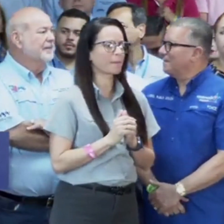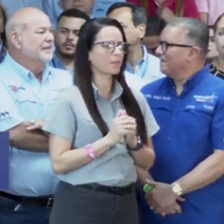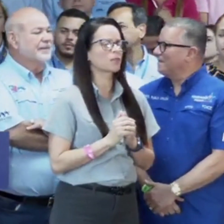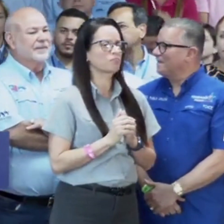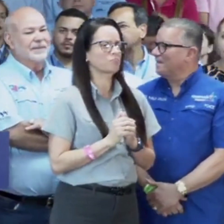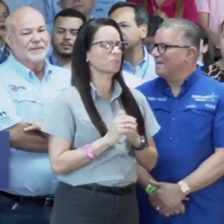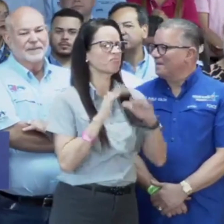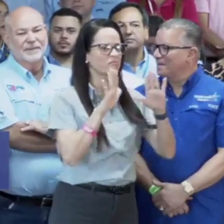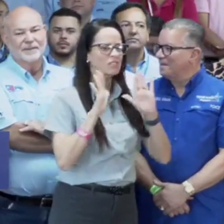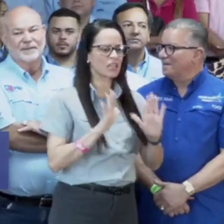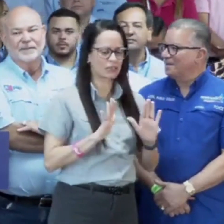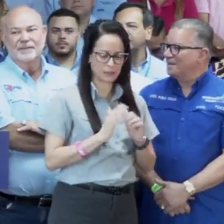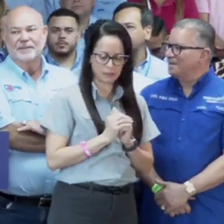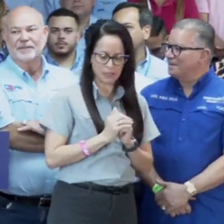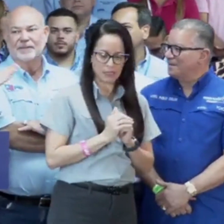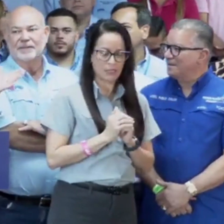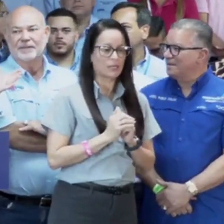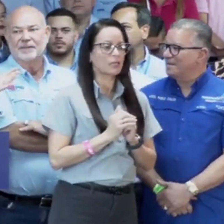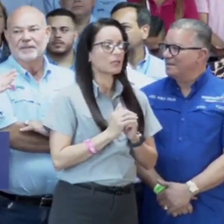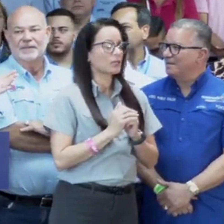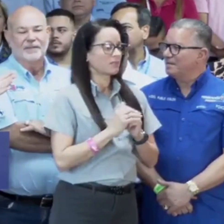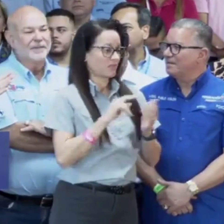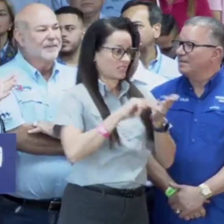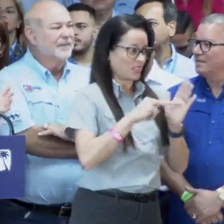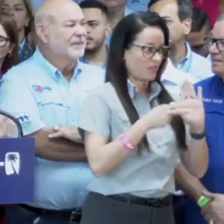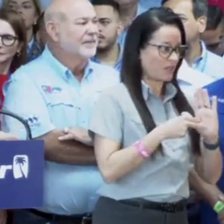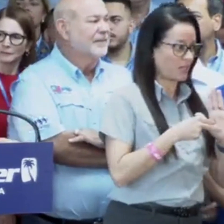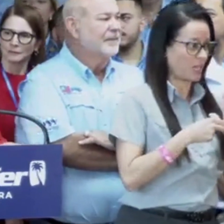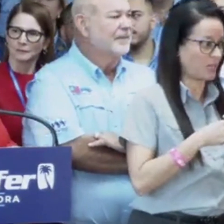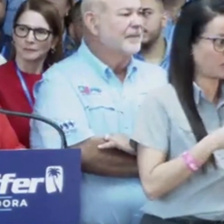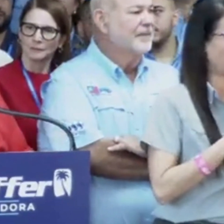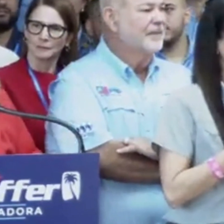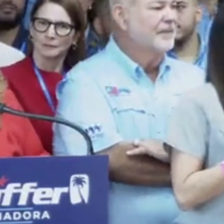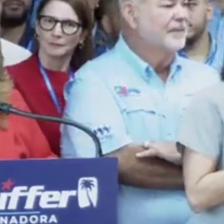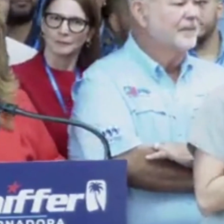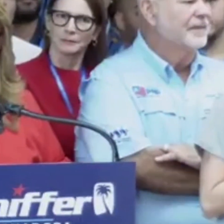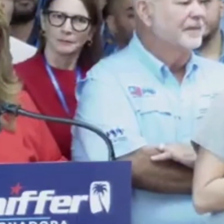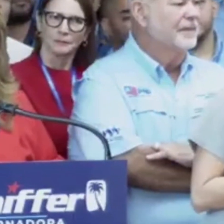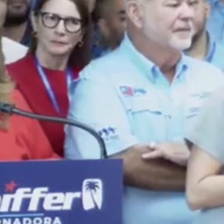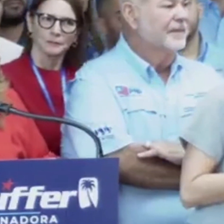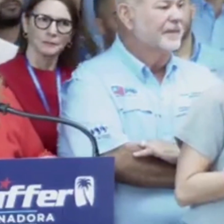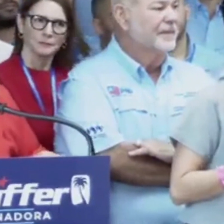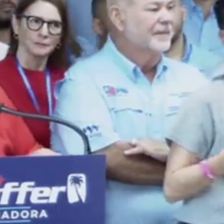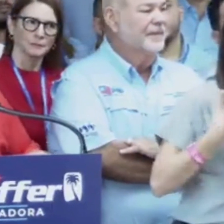es una elección entre la izquierda y los que creemos en la relación con los Estados Unidos